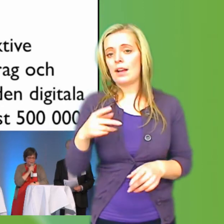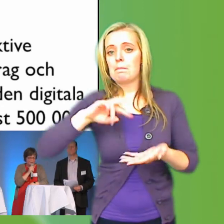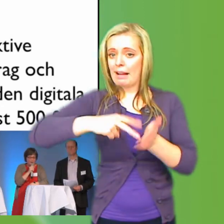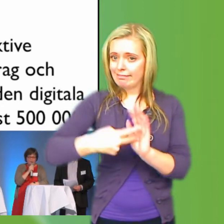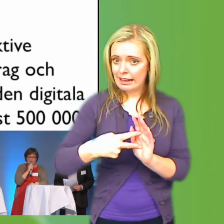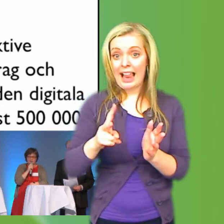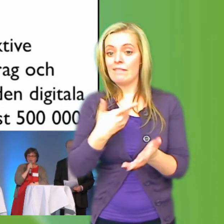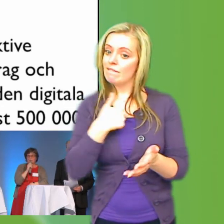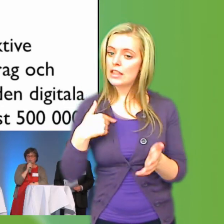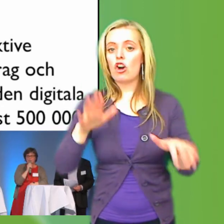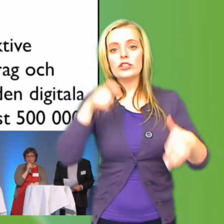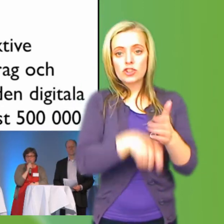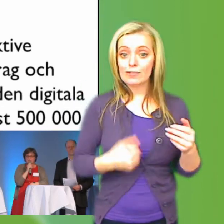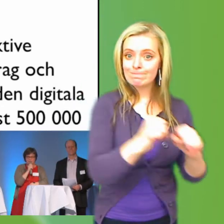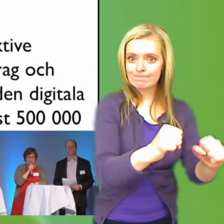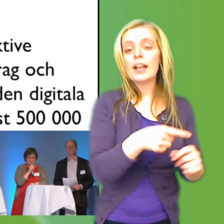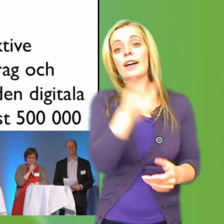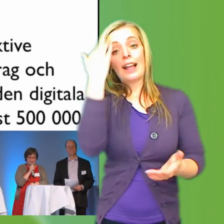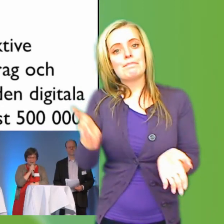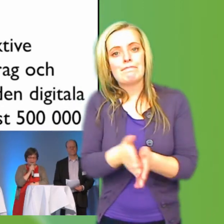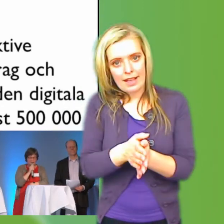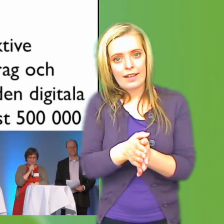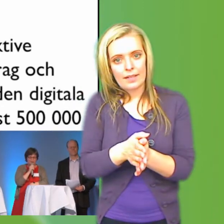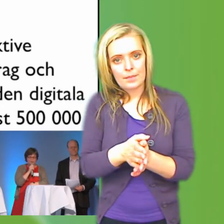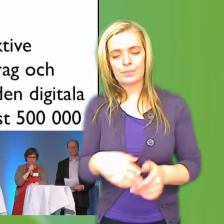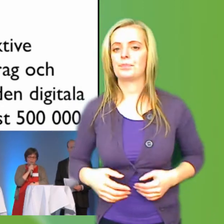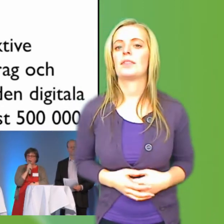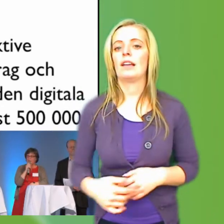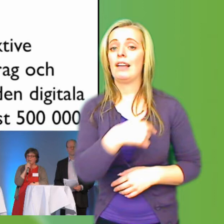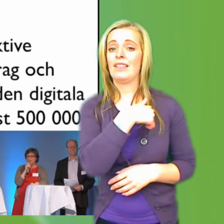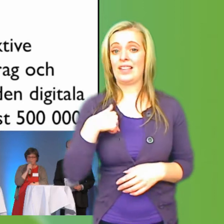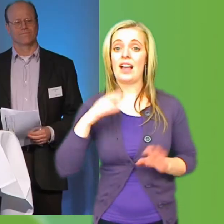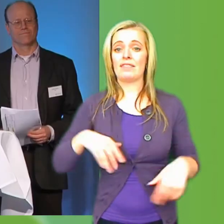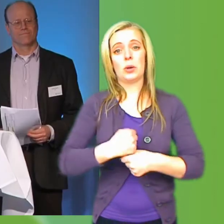Vi har byggt arbetet i nätverksform. Vi drar nytta av varandras kunskaper och